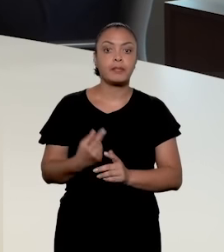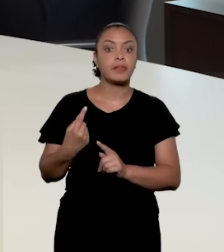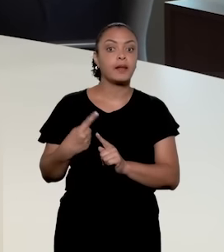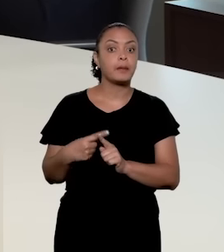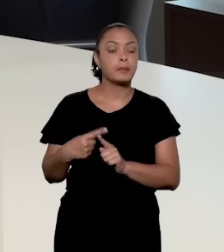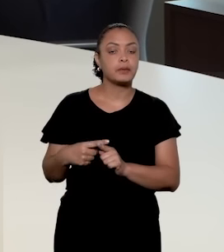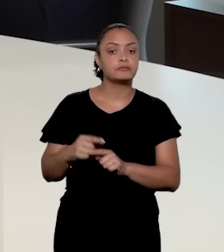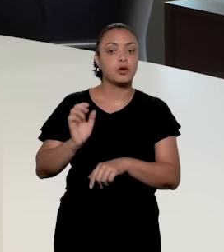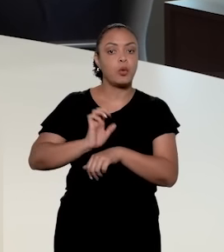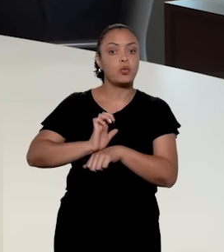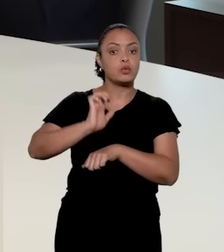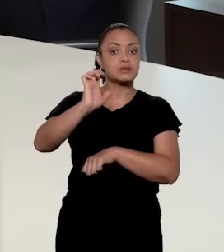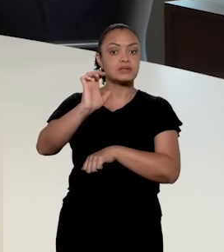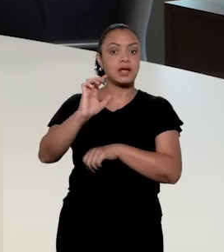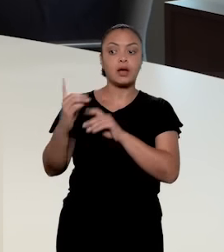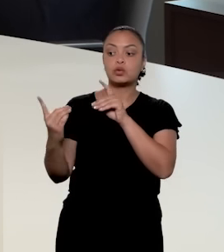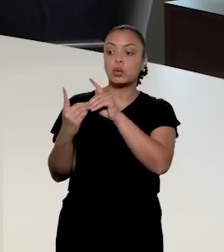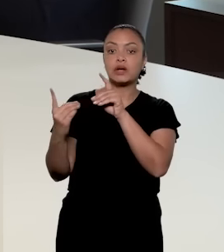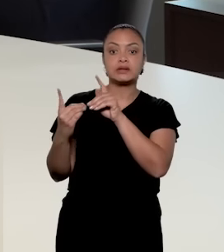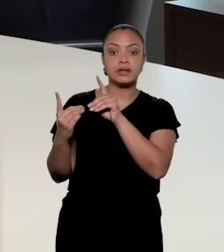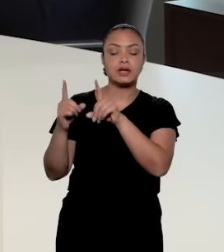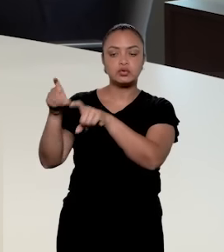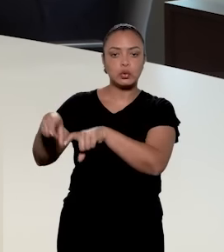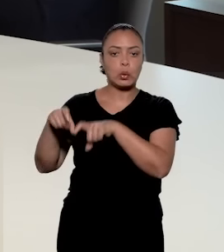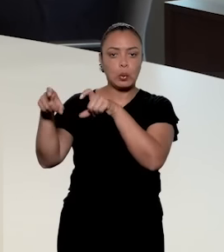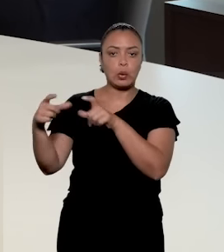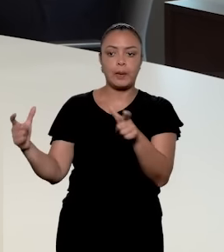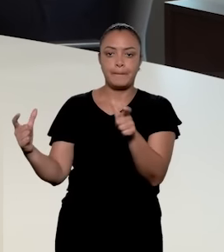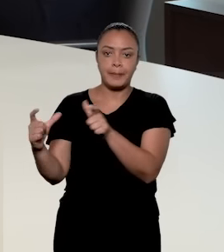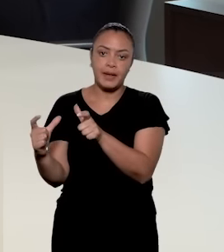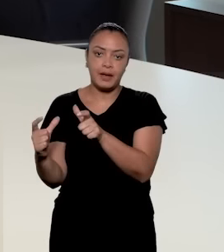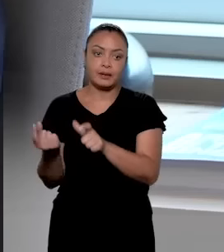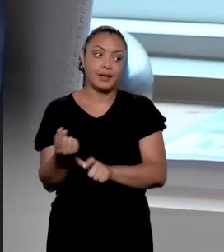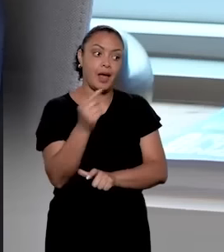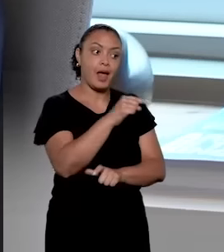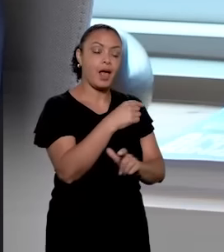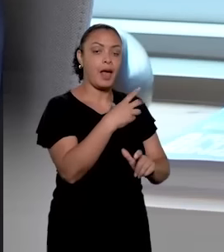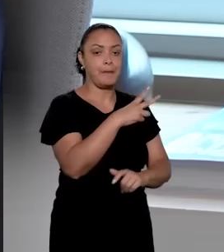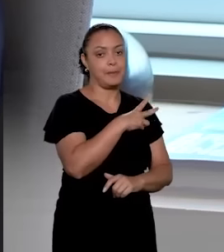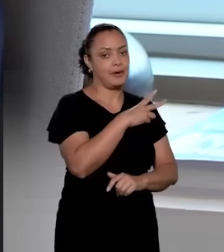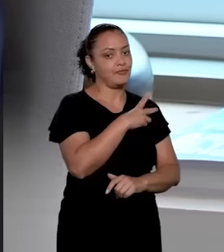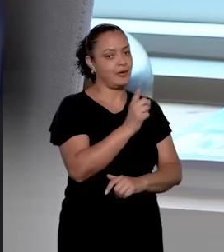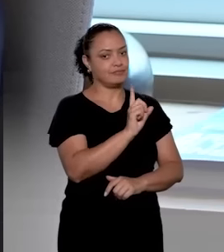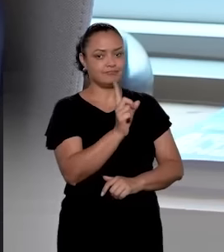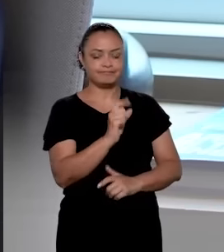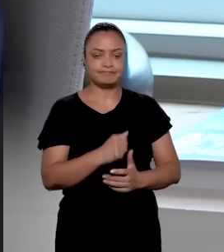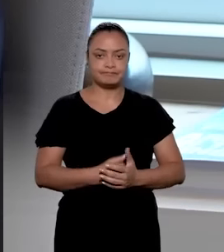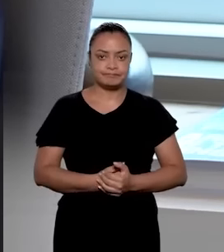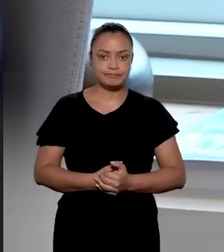vista jamais, porque o Estado atende o pequeno produtor, que a grande empresa privada não atende.